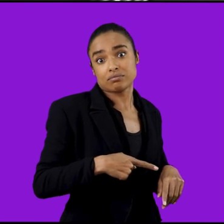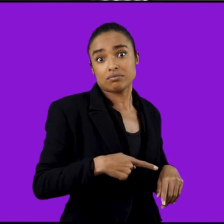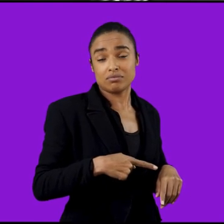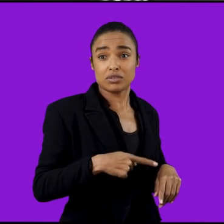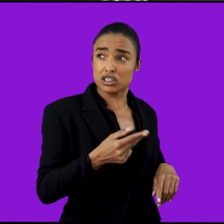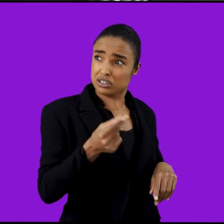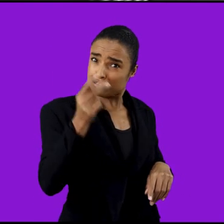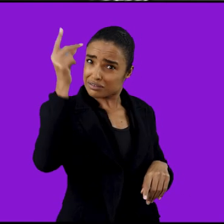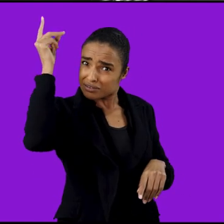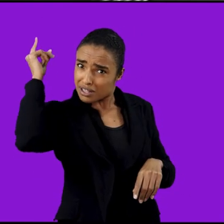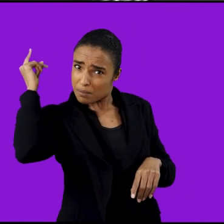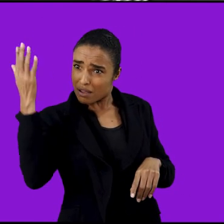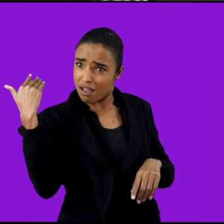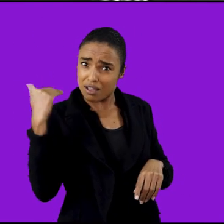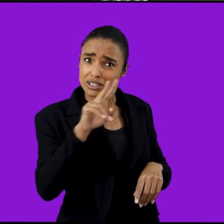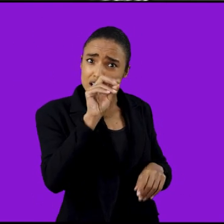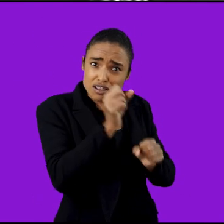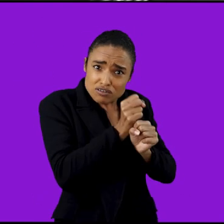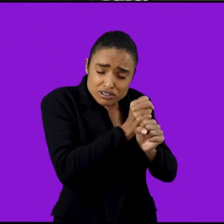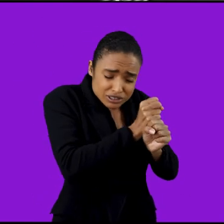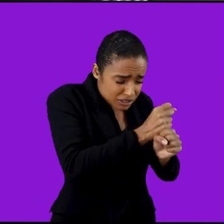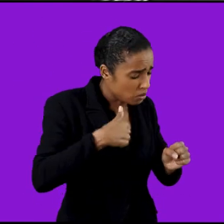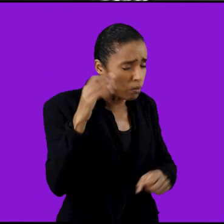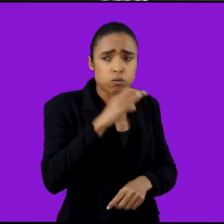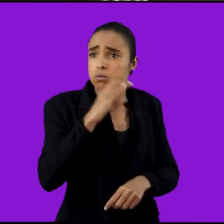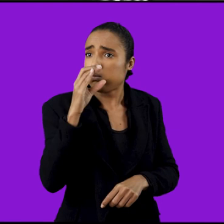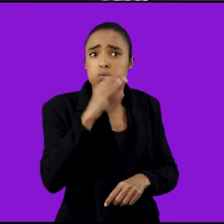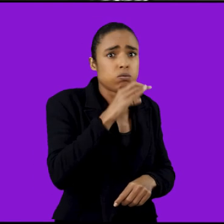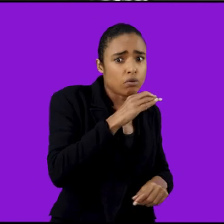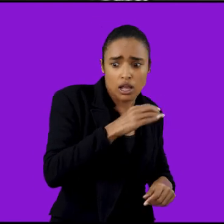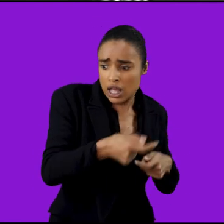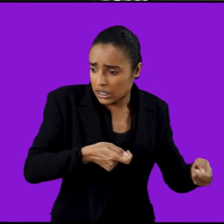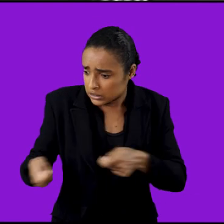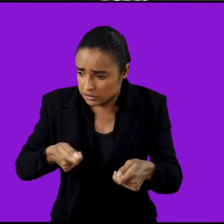durante 20 anos foi isso. Foi essa correria, né? E esse. Uma correria muito associada